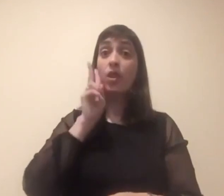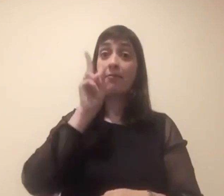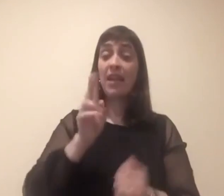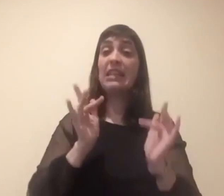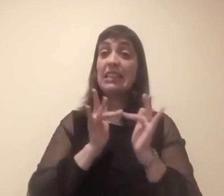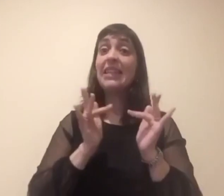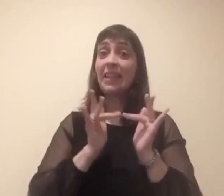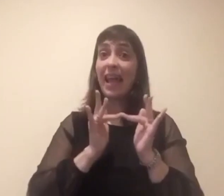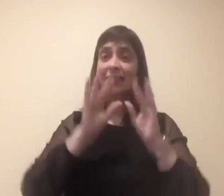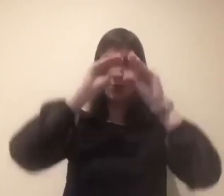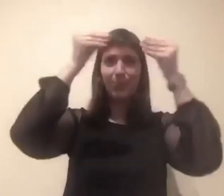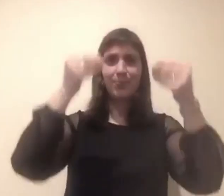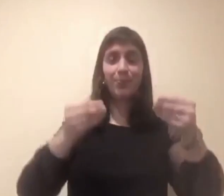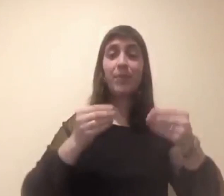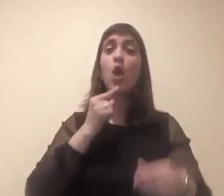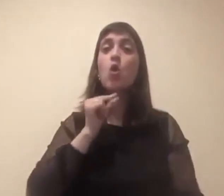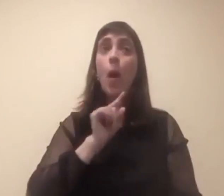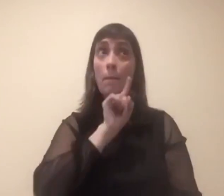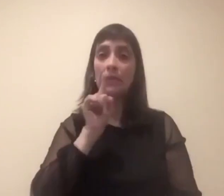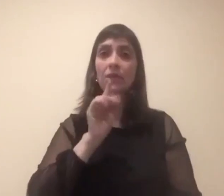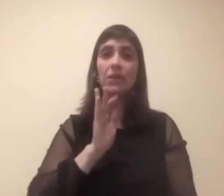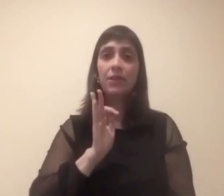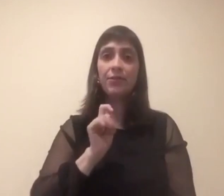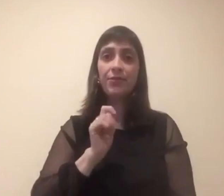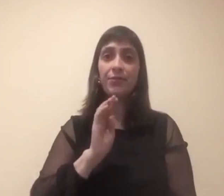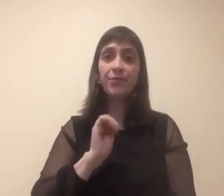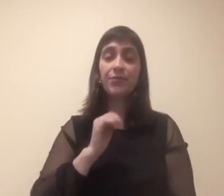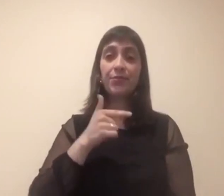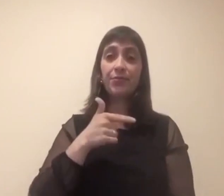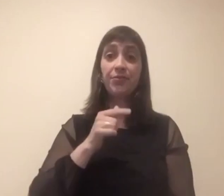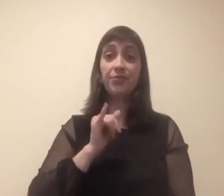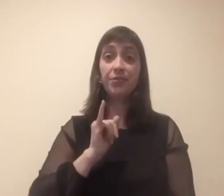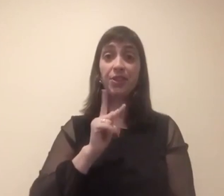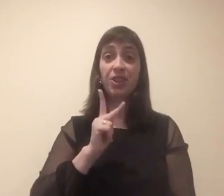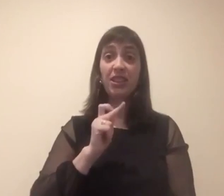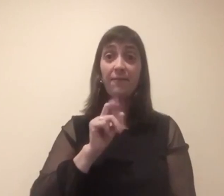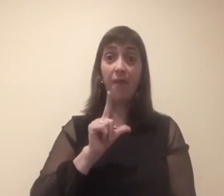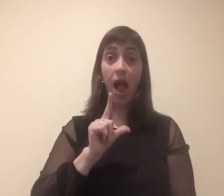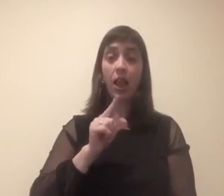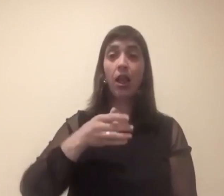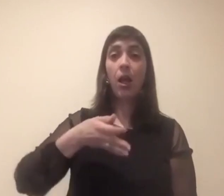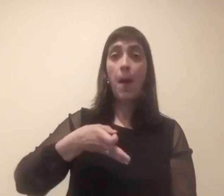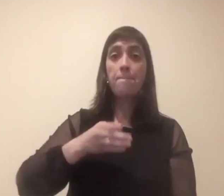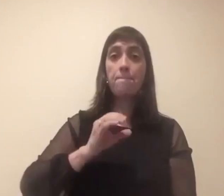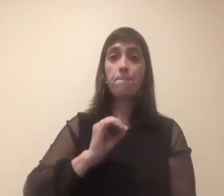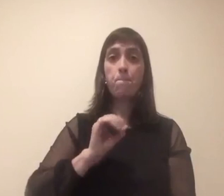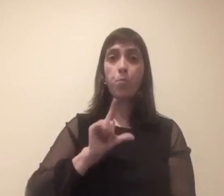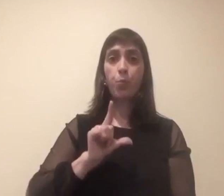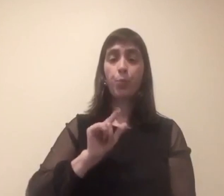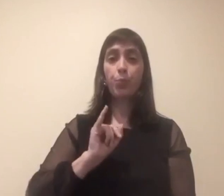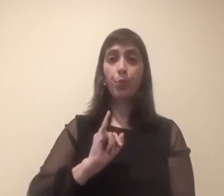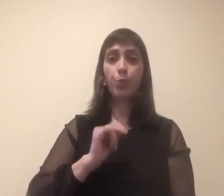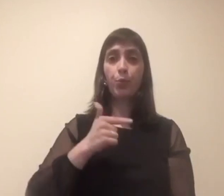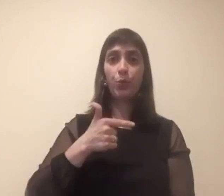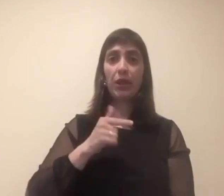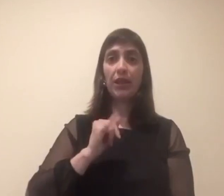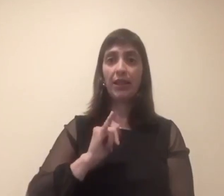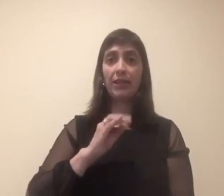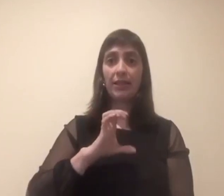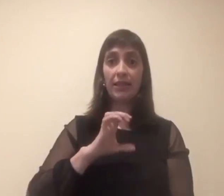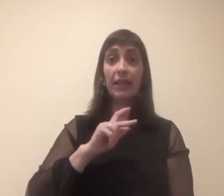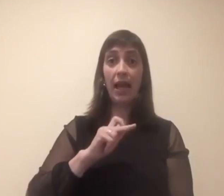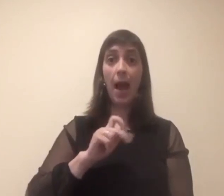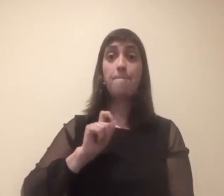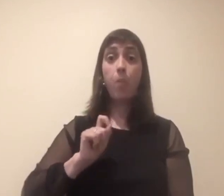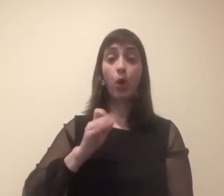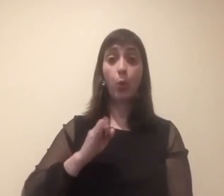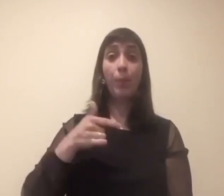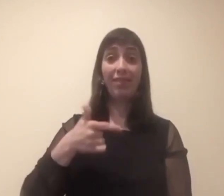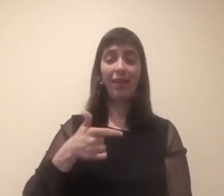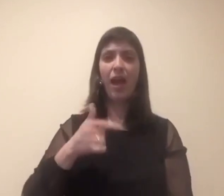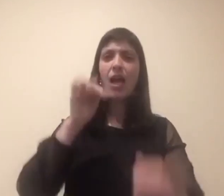Em festivalpolitica.pt